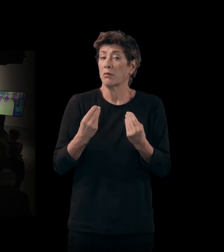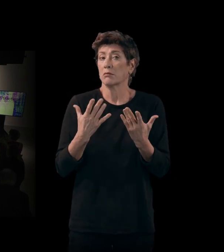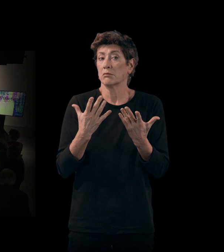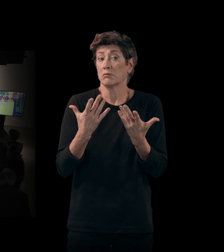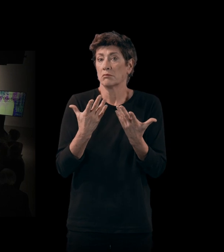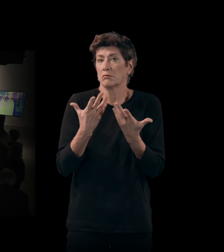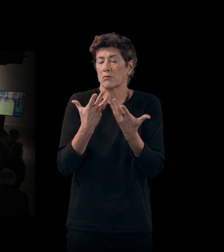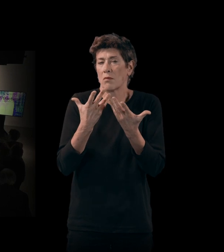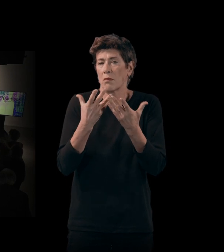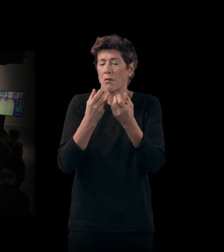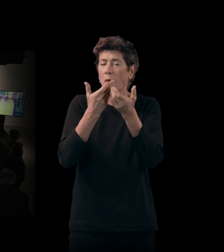de vérité, je crois, beaucoup plus sensible.